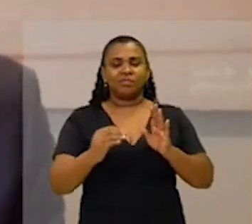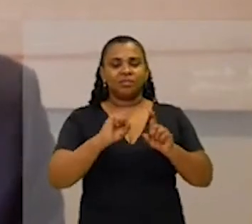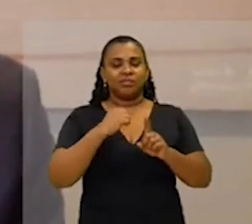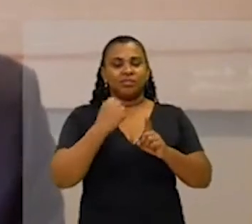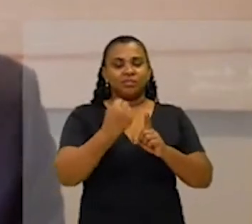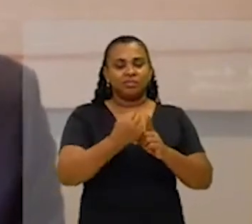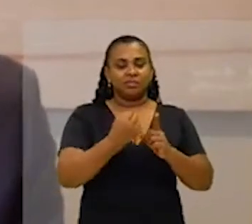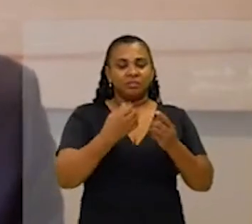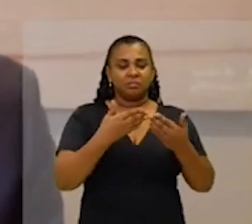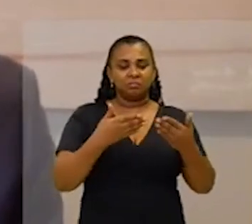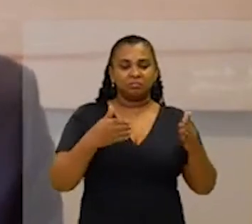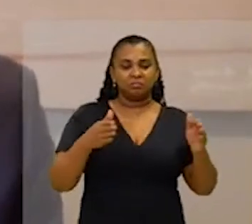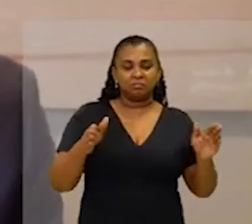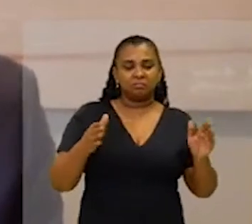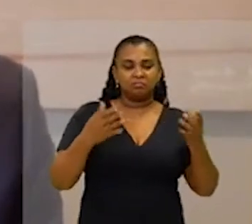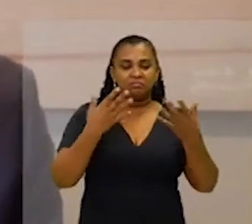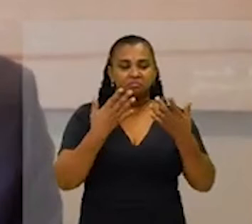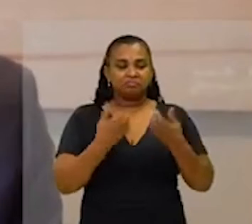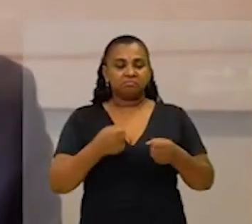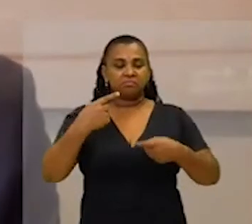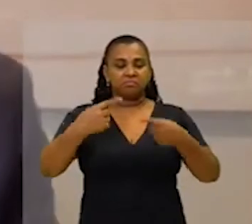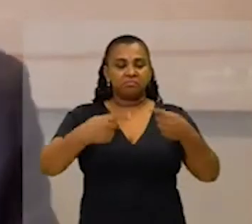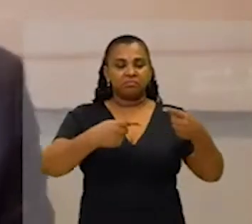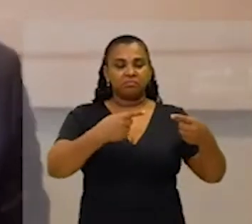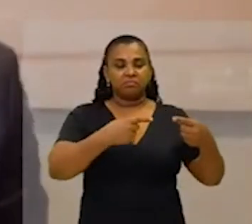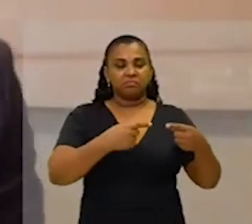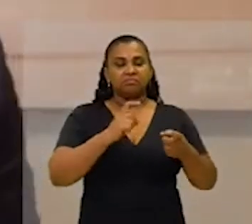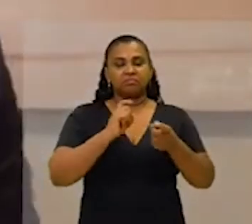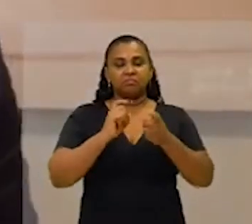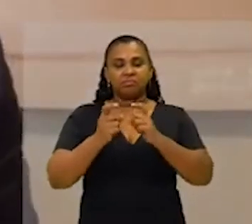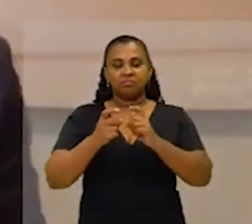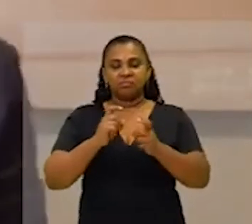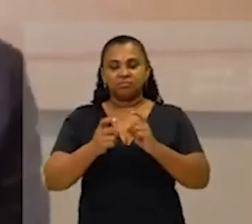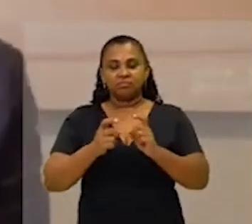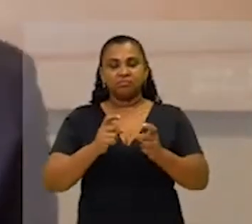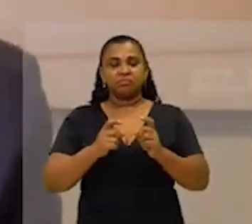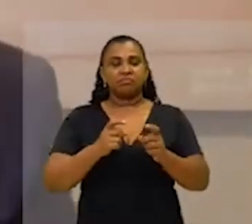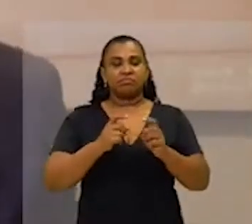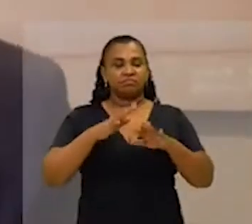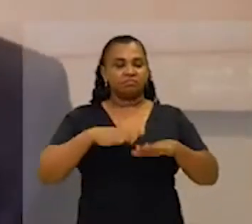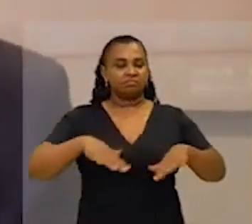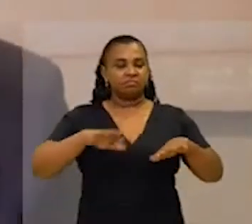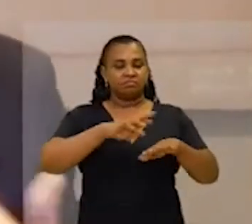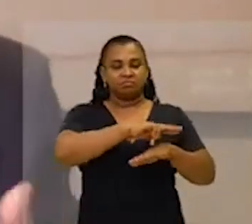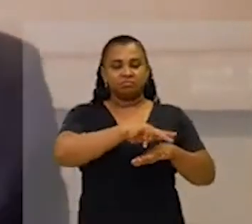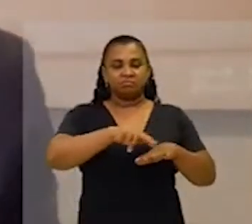permitindo um diálogo Franco democrático aberto plural E acima de tudo evolutivo porque a gente